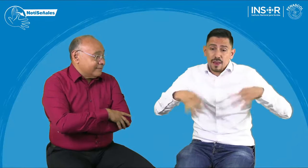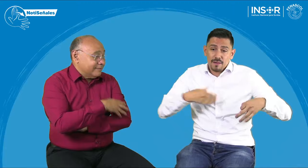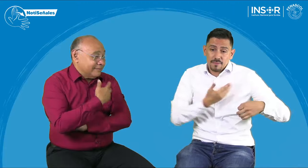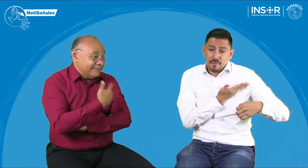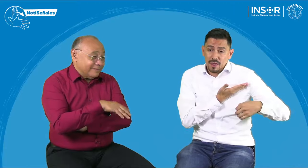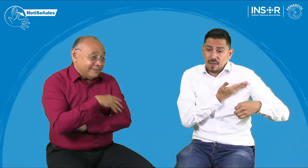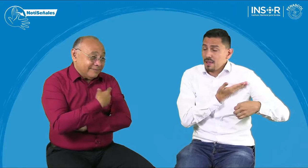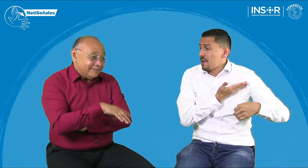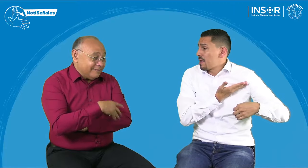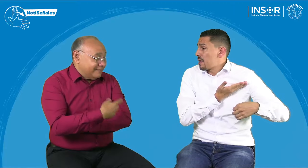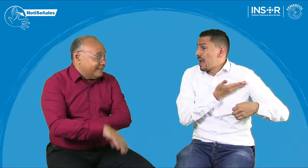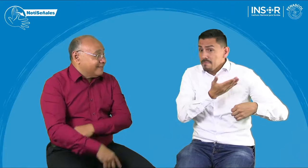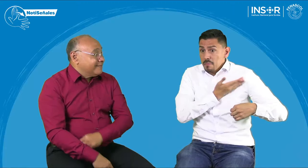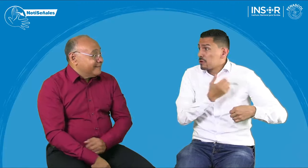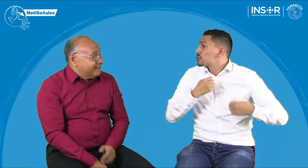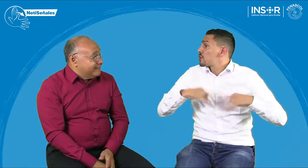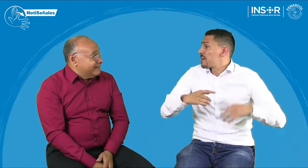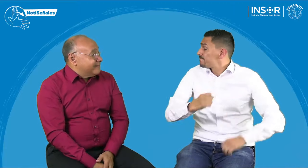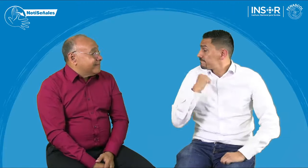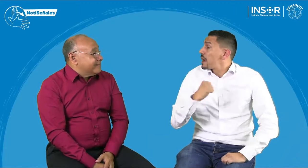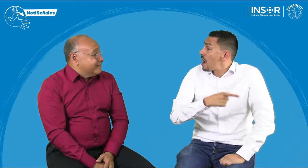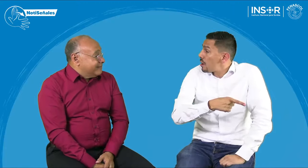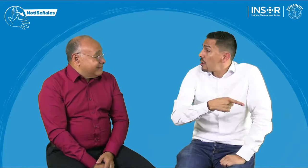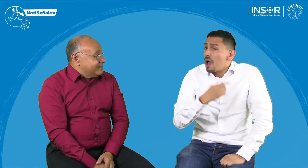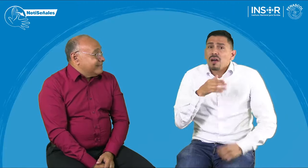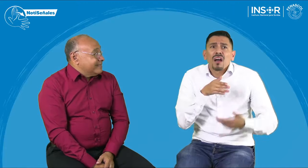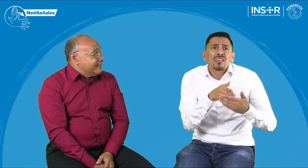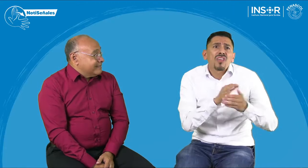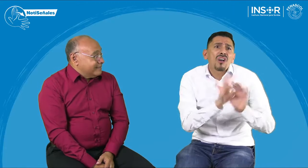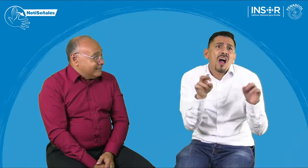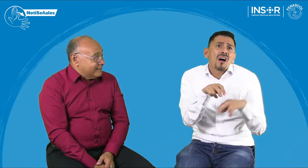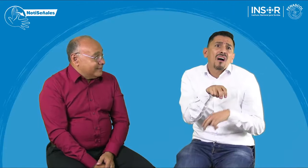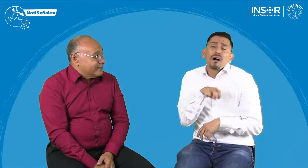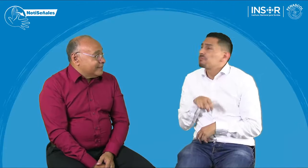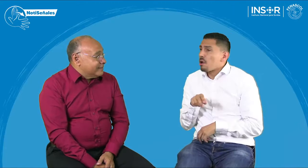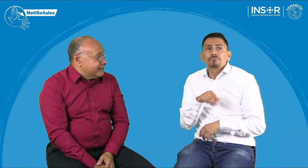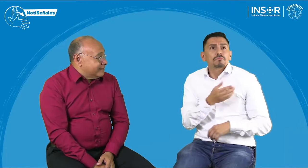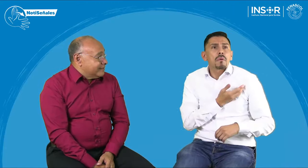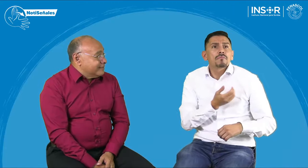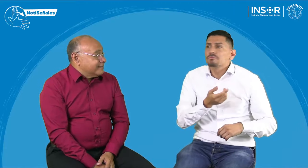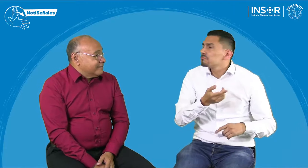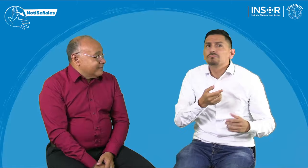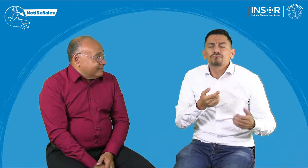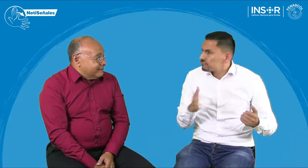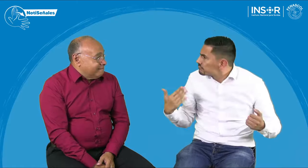familia mi mamá mi madre es